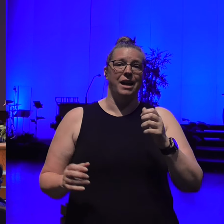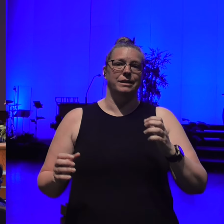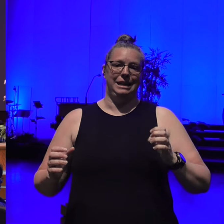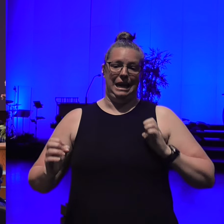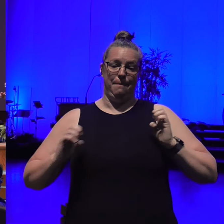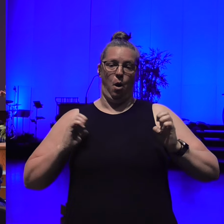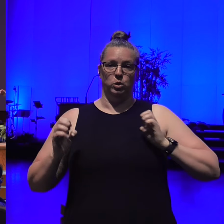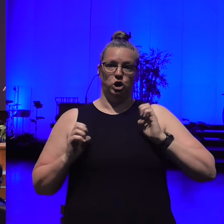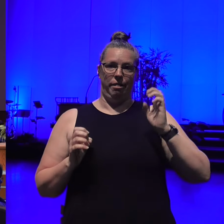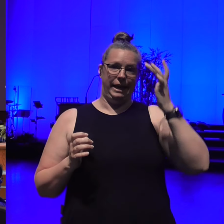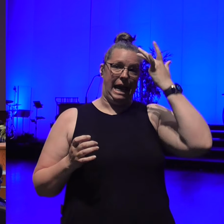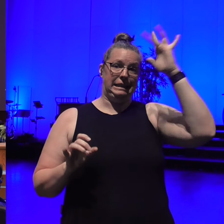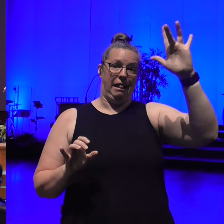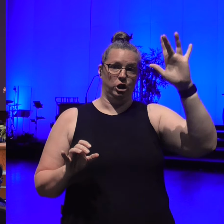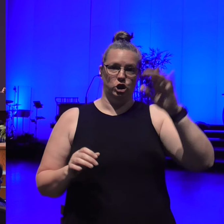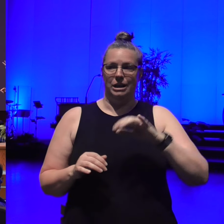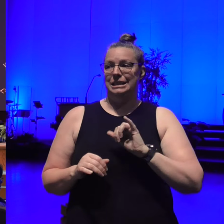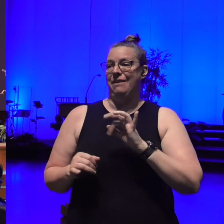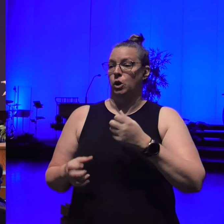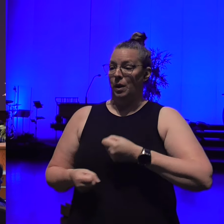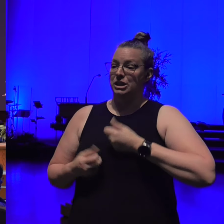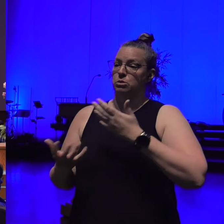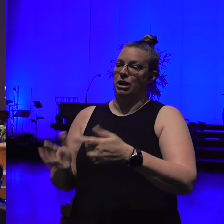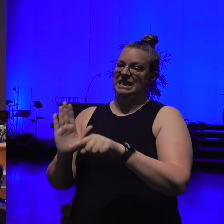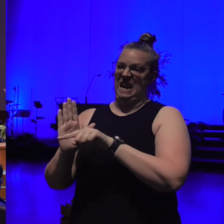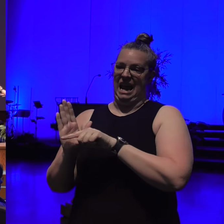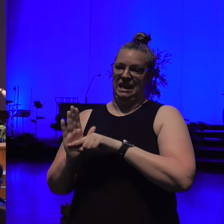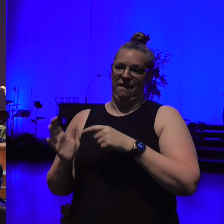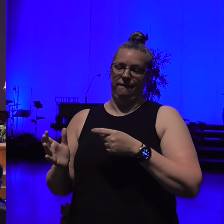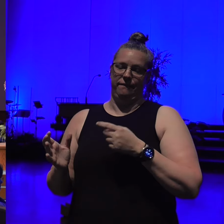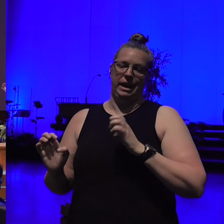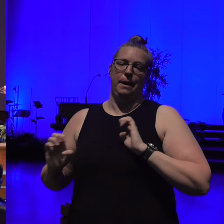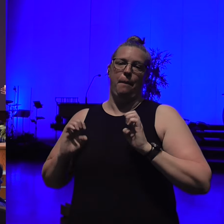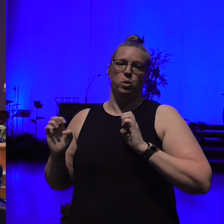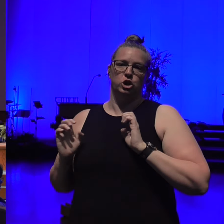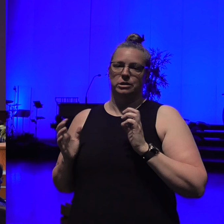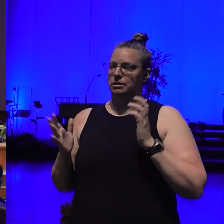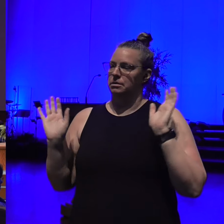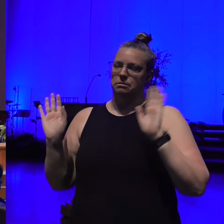tan personalmente que si expresabas emociones negativas las descartaban de inmediato Quizás